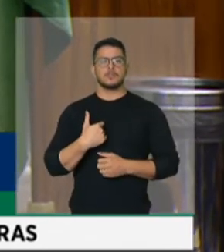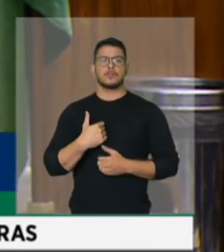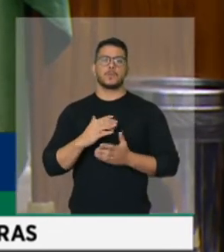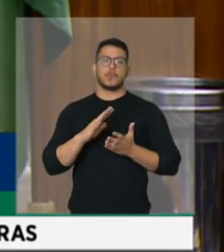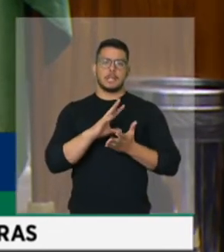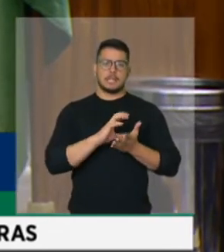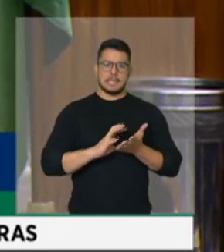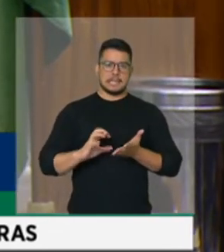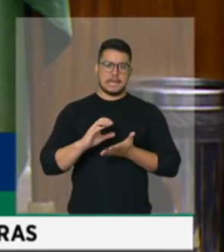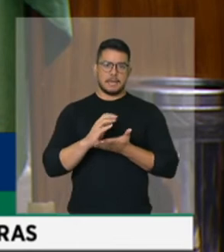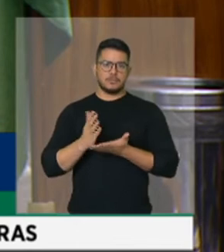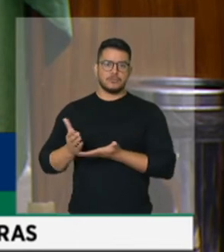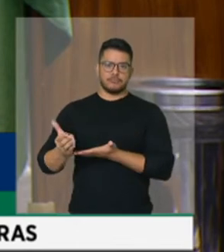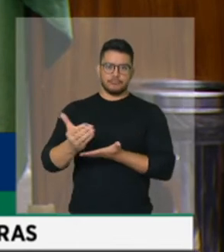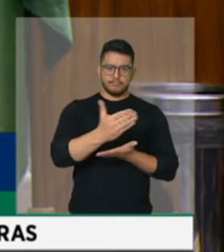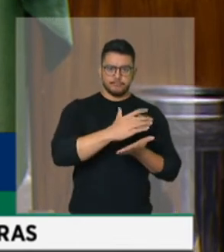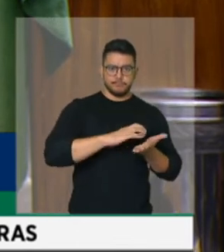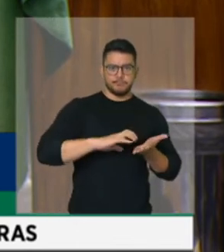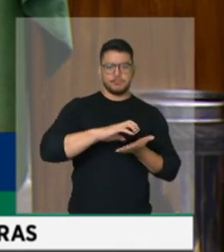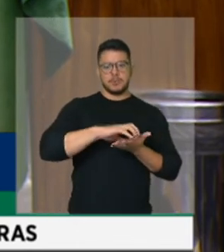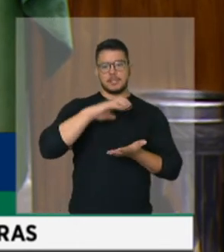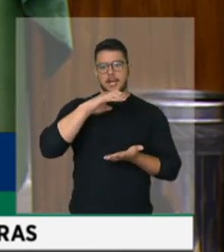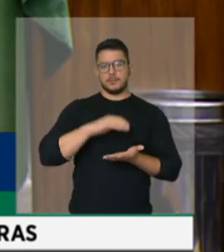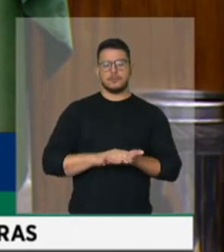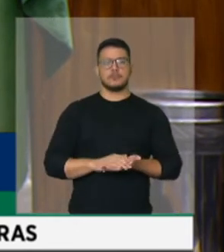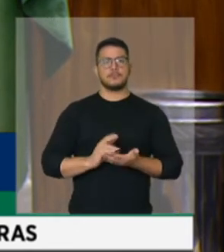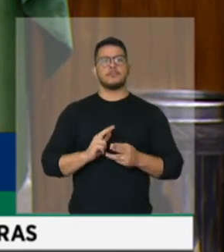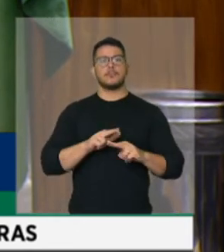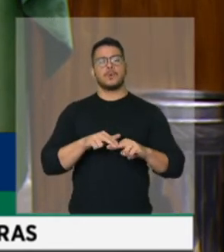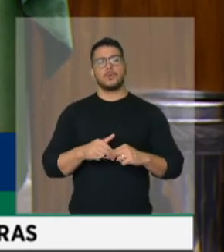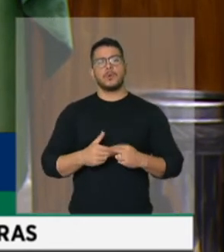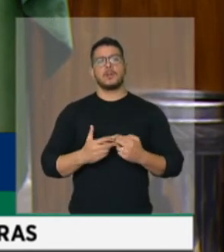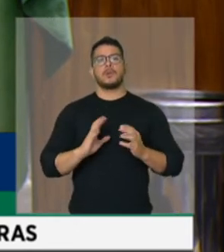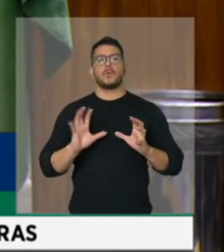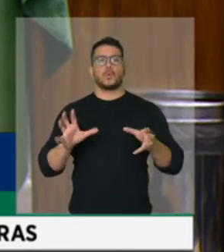DESENVOLVIMENTO, O CRESCIMENTO... A EMPRESA... PRIVADA QUER O LUCRO. A ESTATAL VAI PLANEJAR O